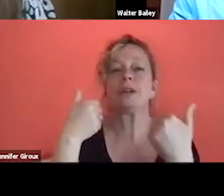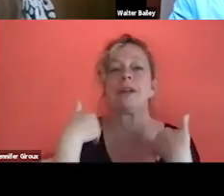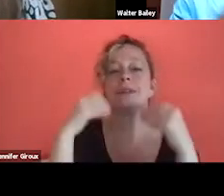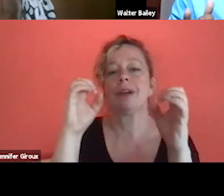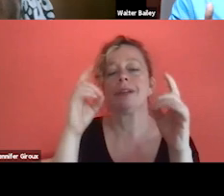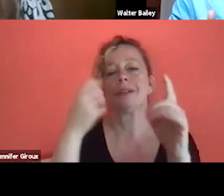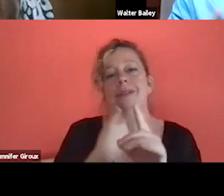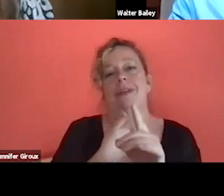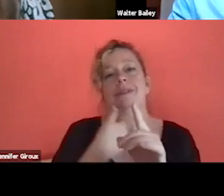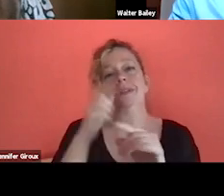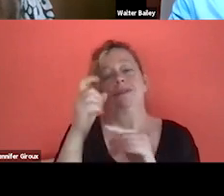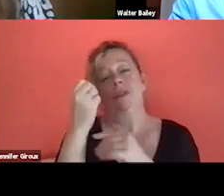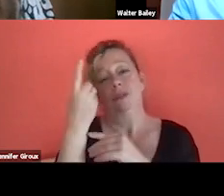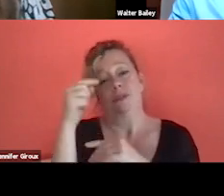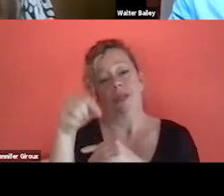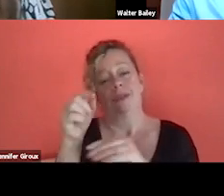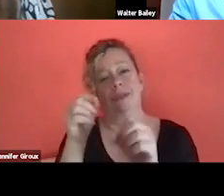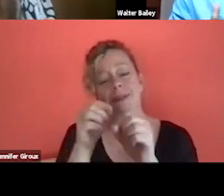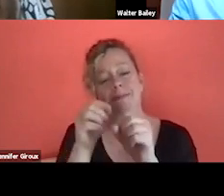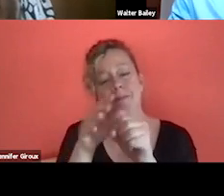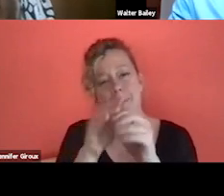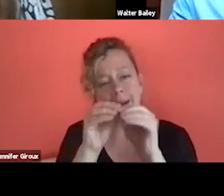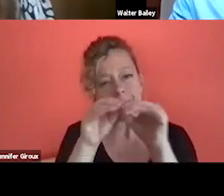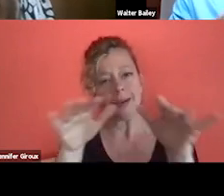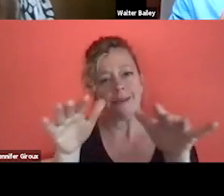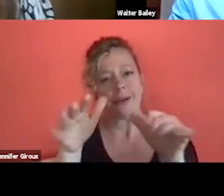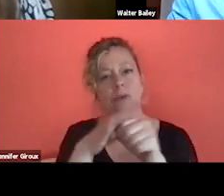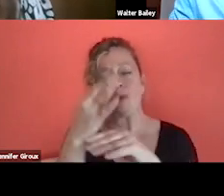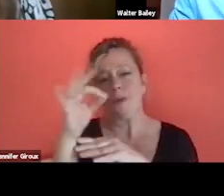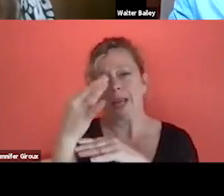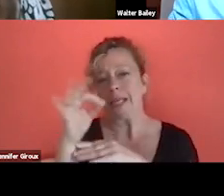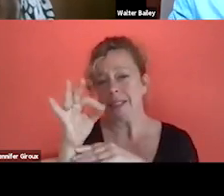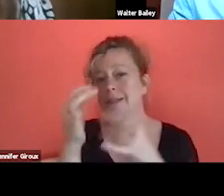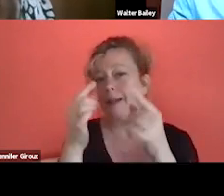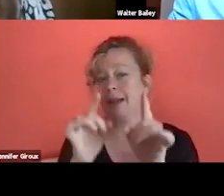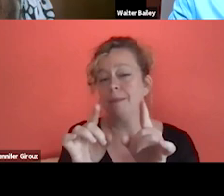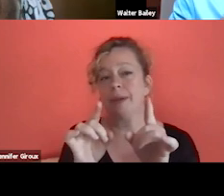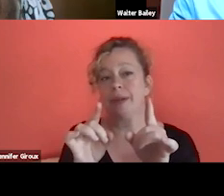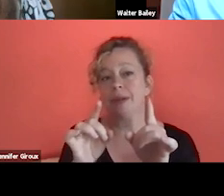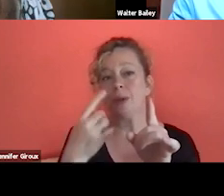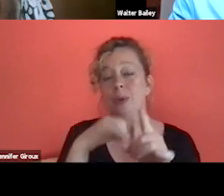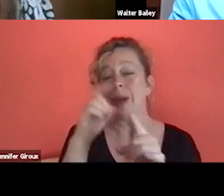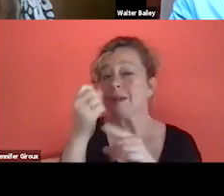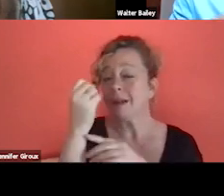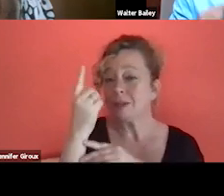y comprender para esta pandemia y este COVID-19, como golpeó, tuvimos que entender, educarnos,